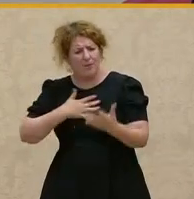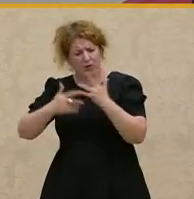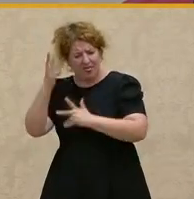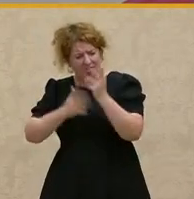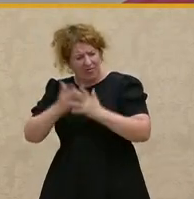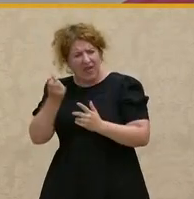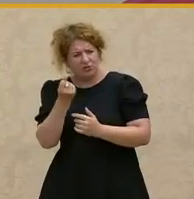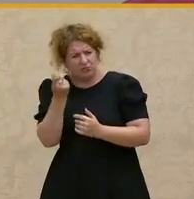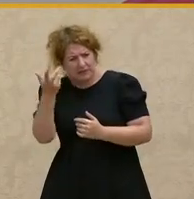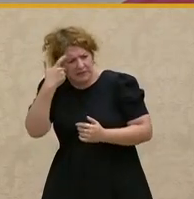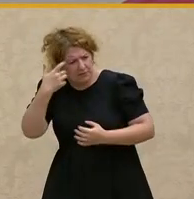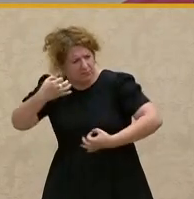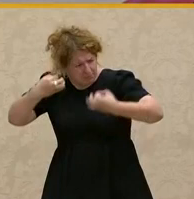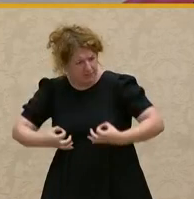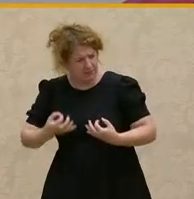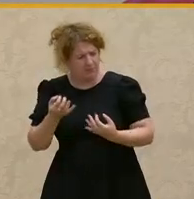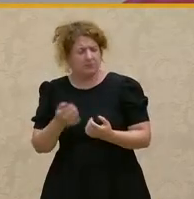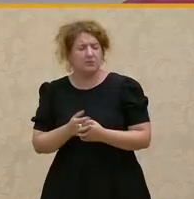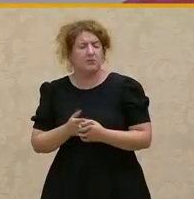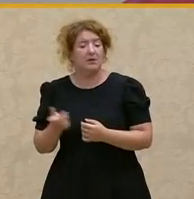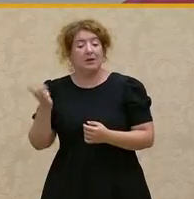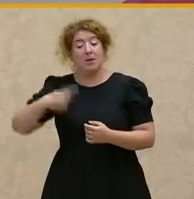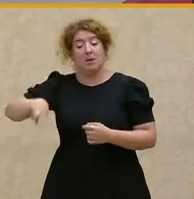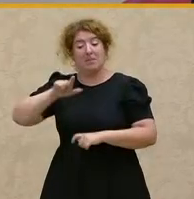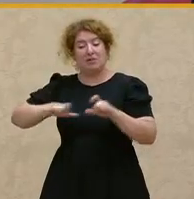se ofrezca asesoramiento adecuado a las familias y profesionales y se establezcan